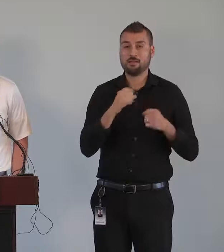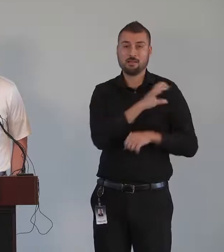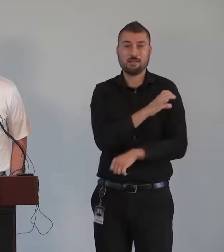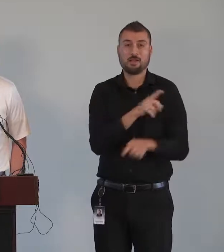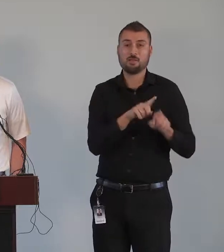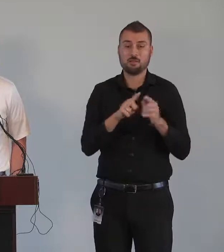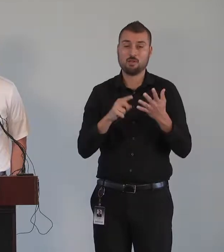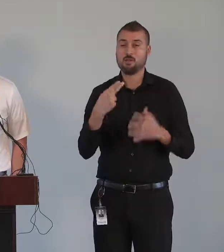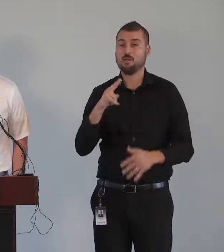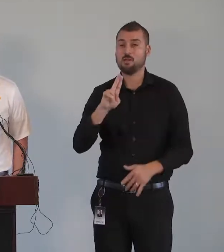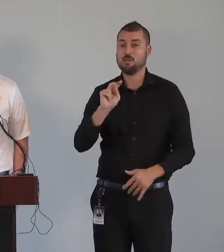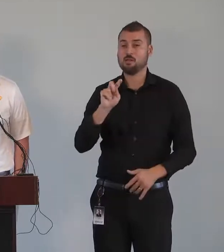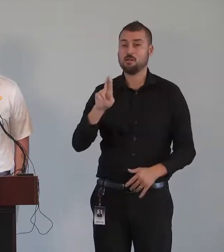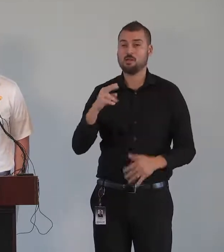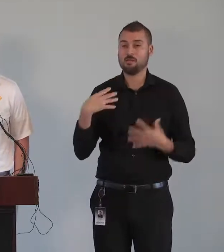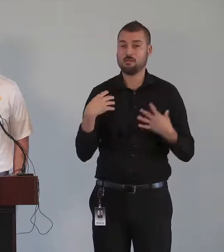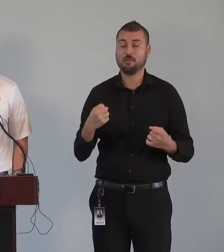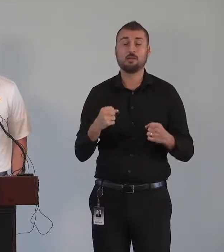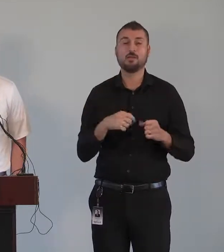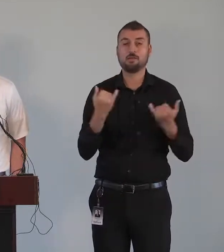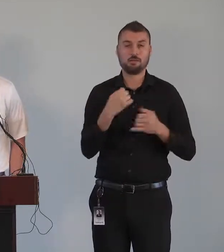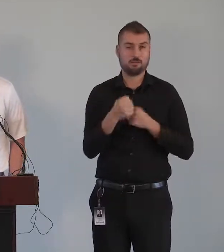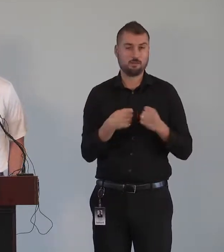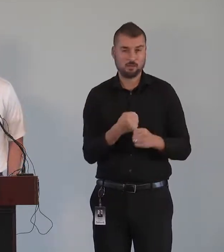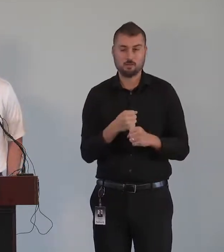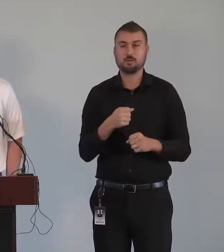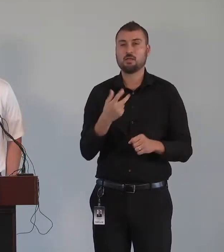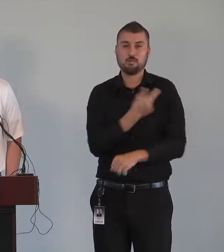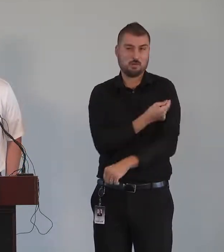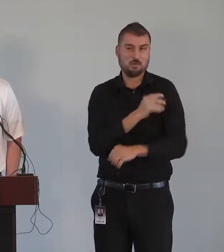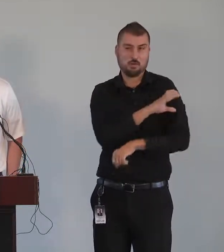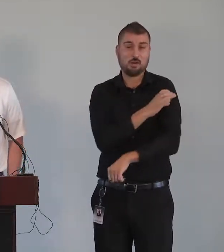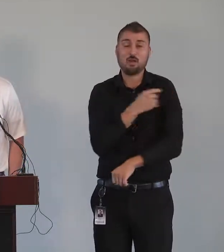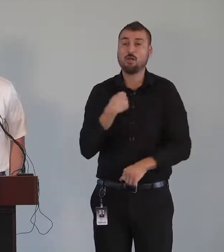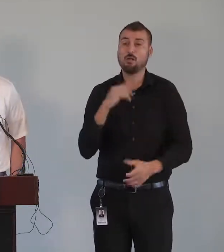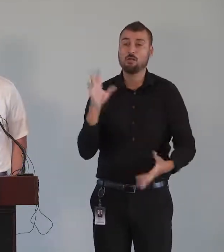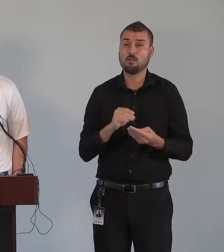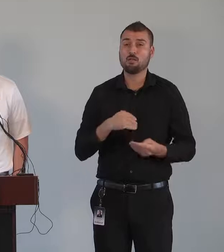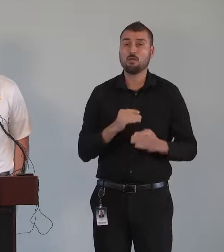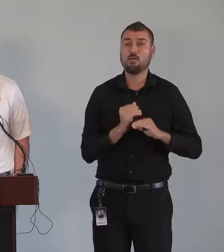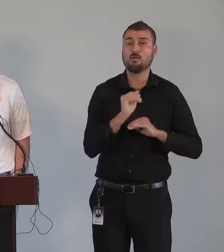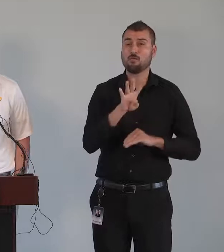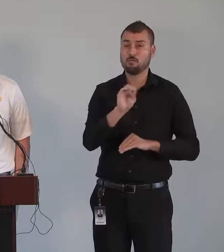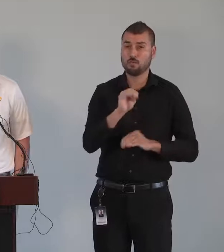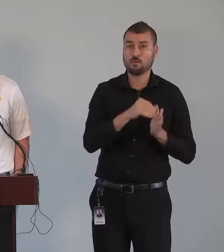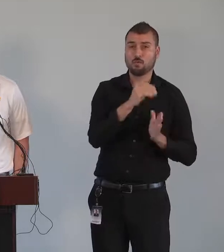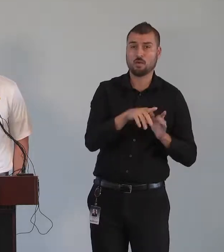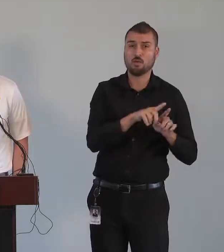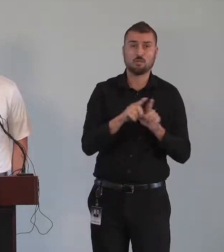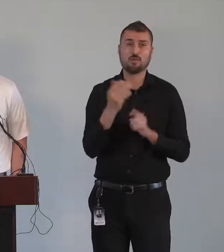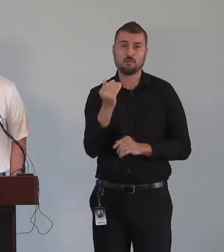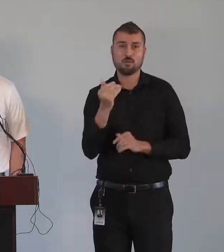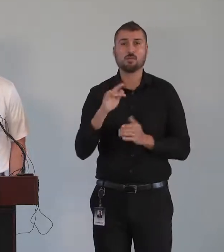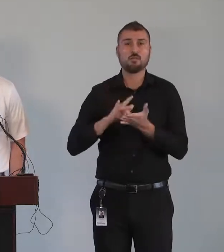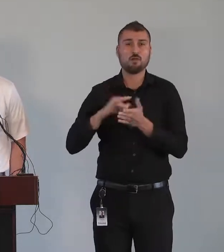en la clínica de inmunización de este año tenemos más de 40 estudiantes y 15 farmacéuticos de la escuela